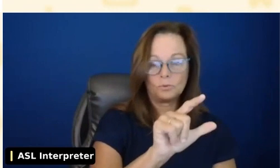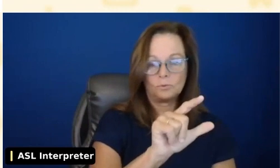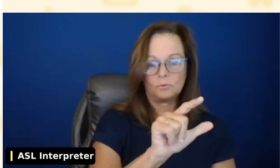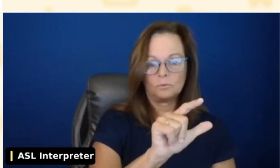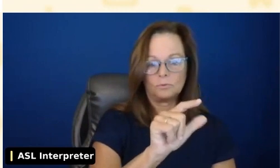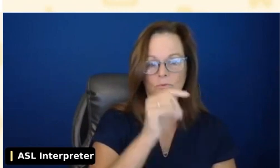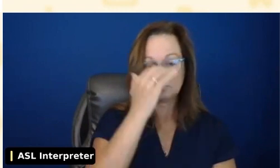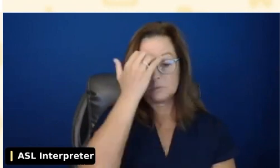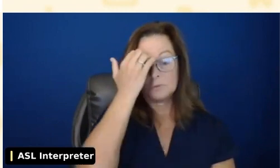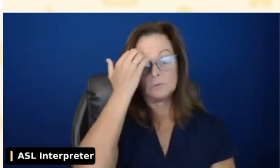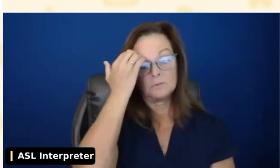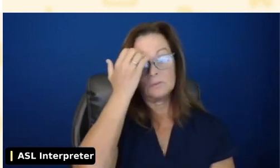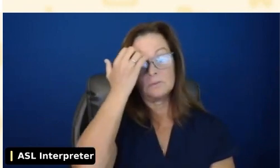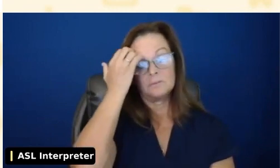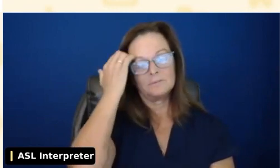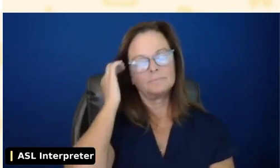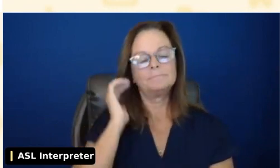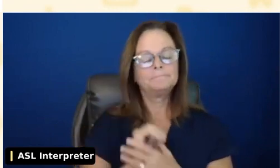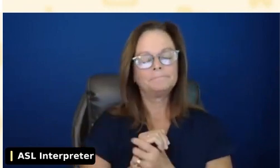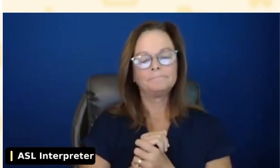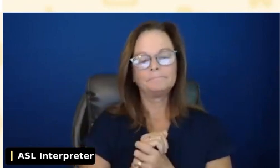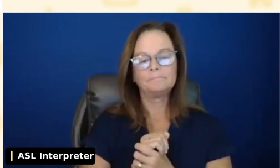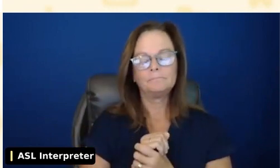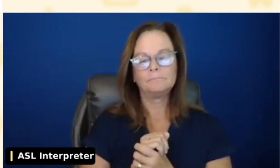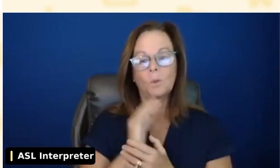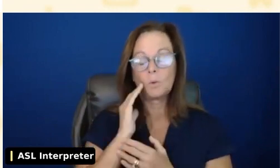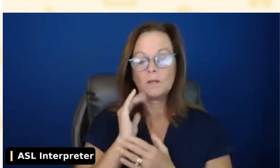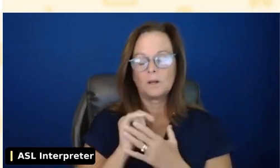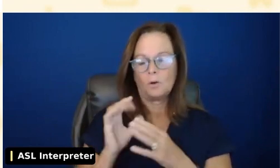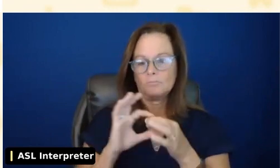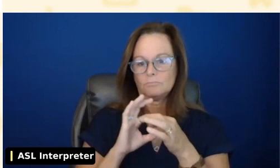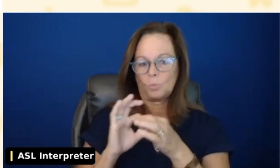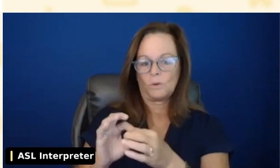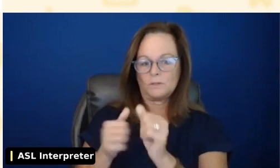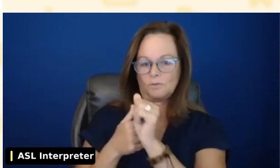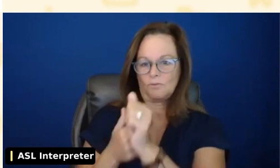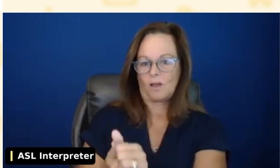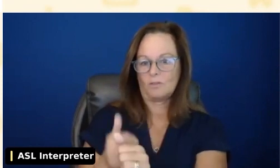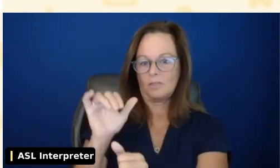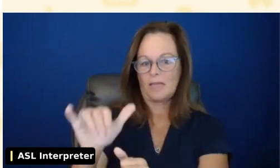Y como todos sabemos, 4.1.1 ya no se prueba.